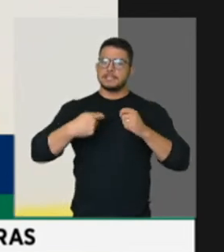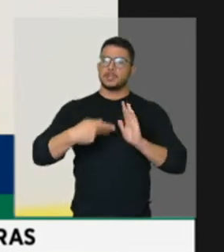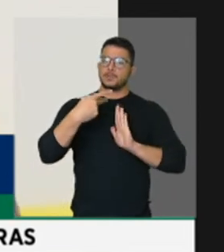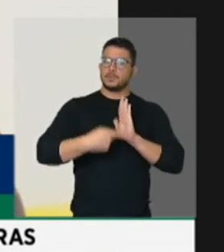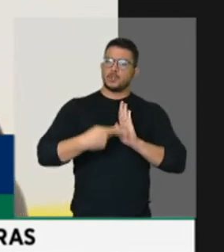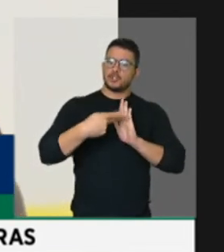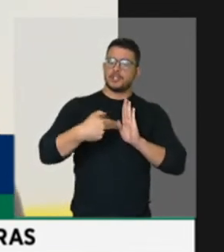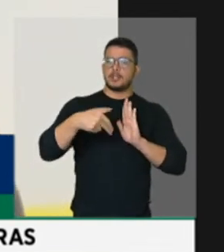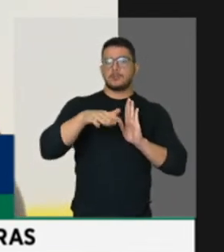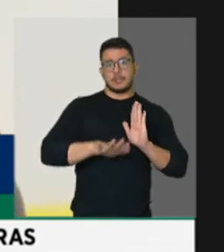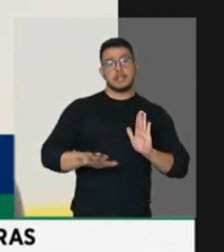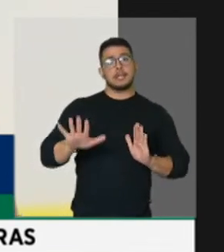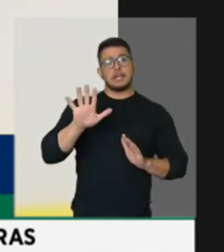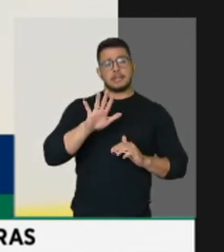NACIONAL. NÃO É POSSÍVEL...